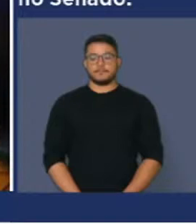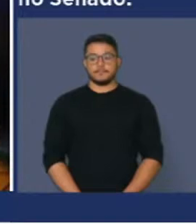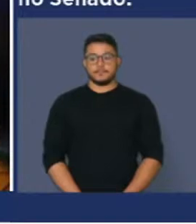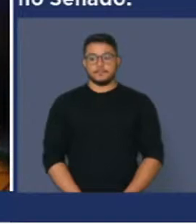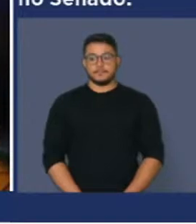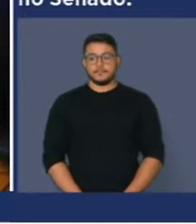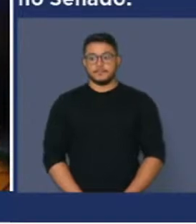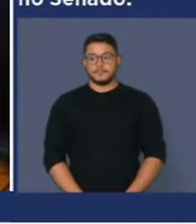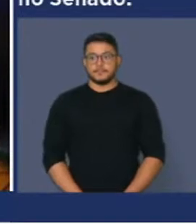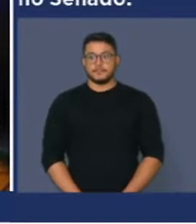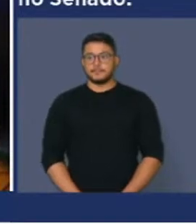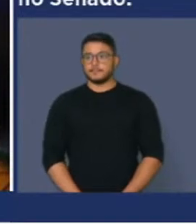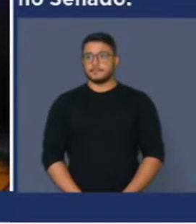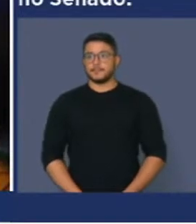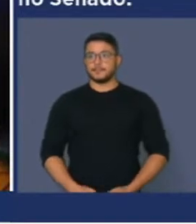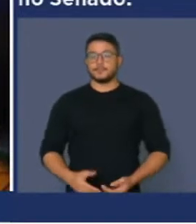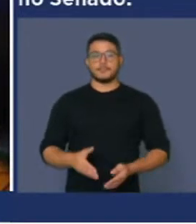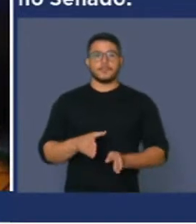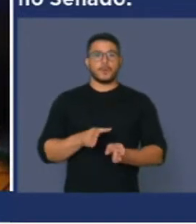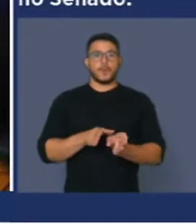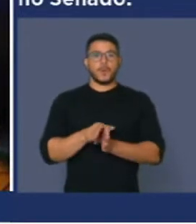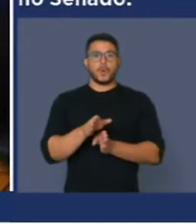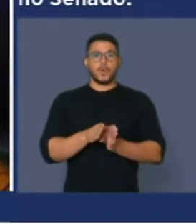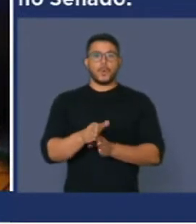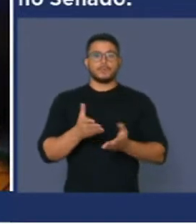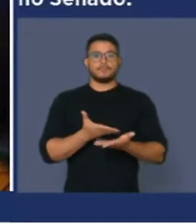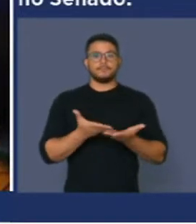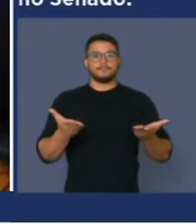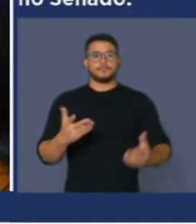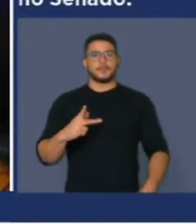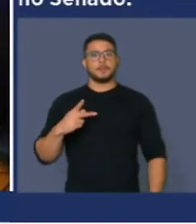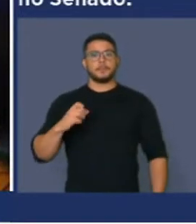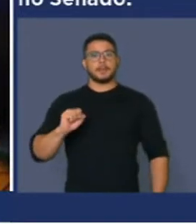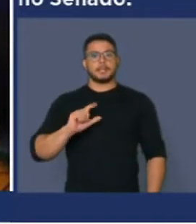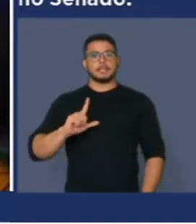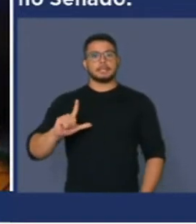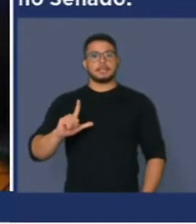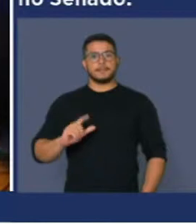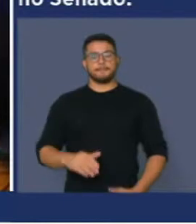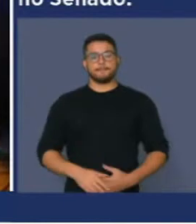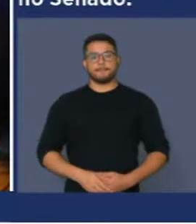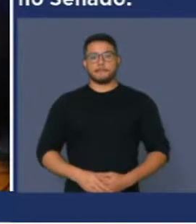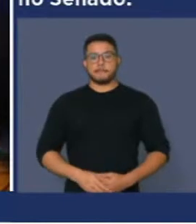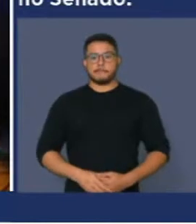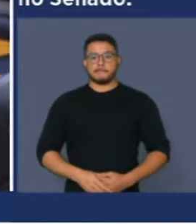FAVORÁVEL AO TEXTO DO SENADO. -- [PRESIDENTE]: ORIENTAÇÃO DE BANCADA COMO ORIENTA O PSL? LEMBRANDO QUE NESSA MATÉRIA A ORIENTAÇÃO SERÁ PARTIDO POR PARTIDO.